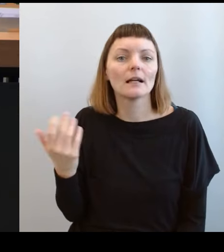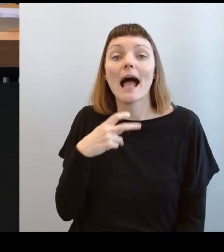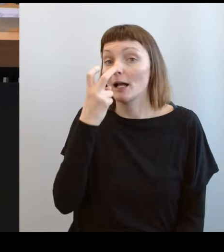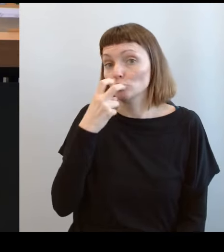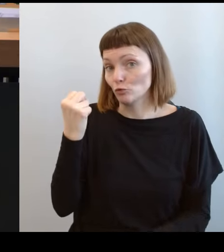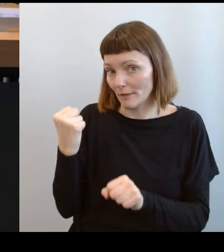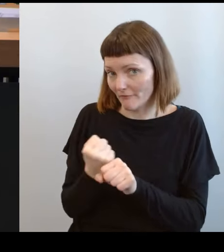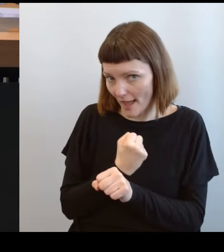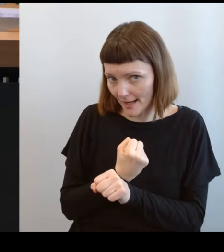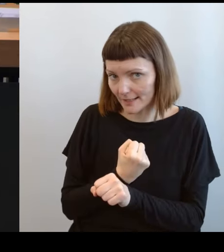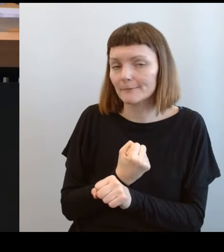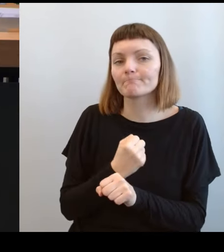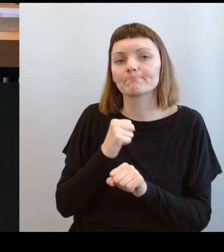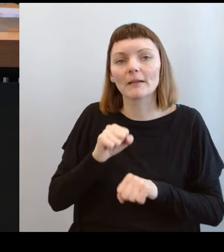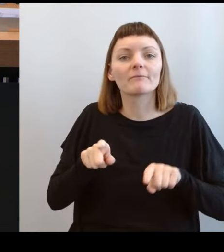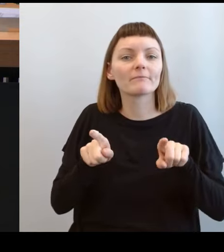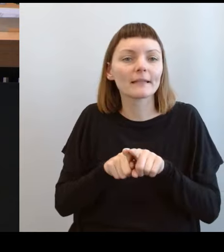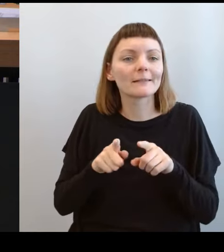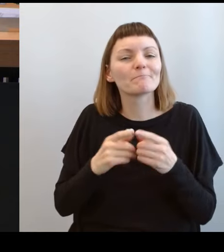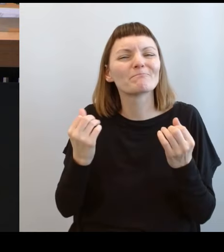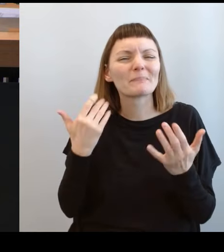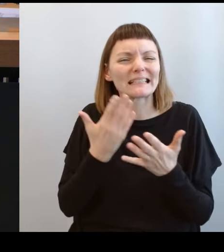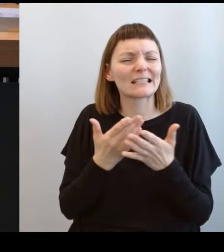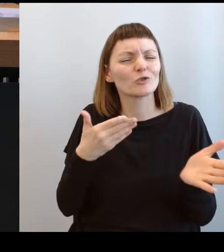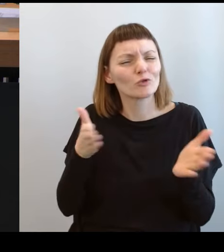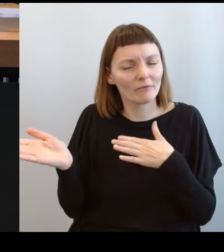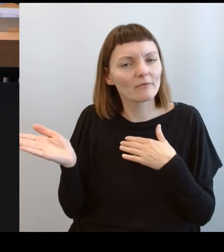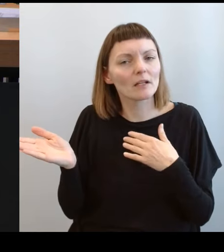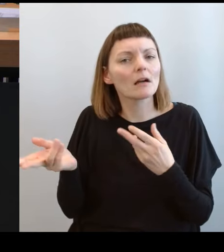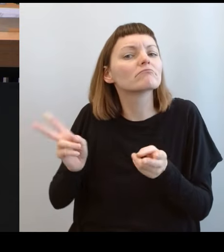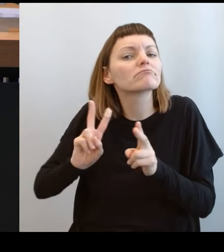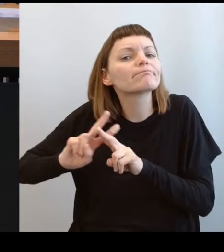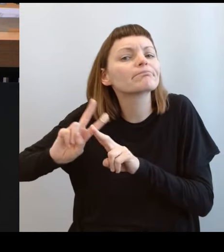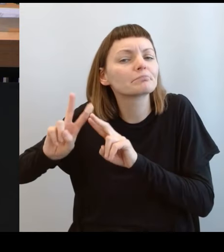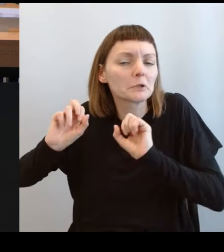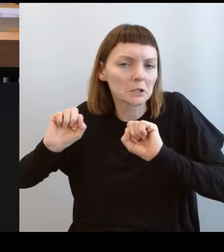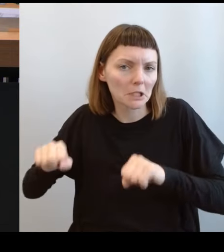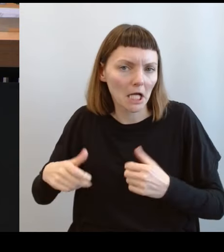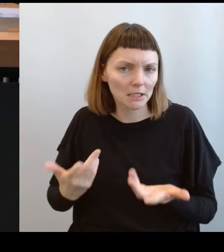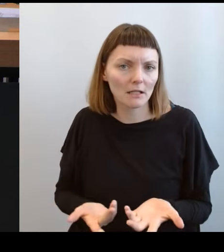aber ich würde das gerne größer denken und auch grundlegende Probleme mal analysieren und nicht immer nur